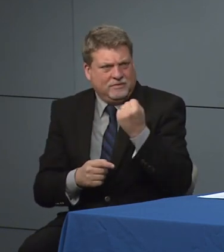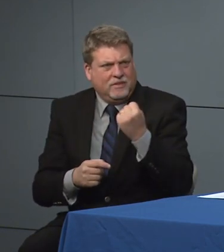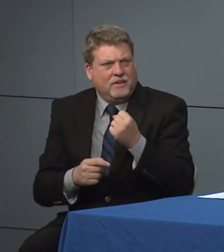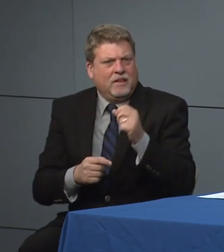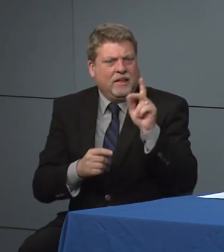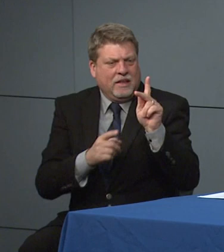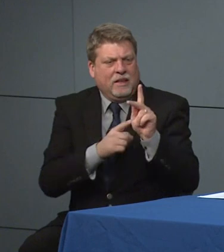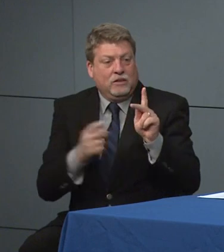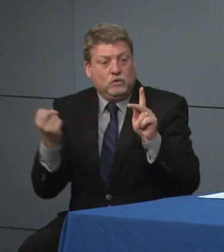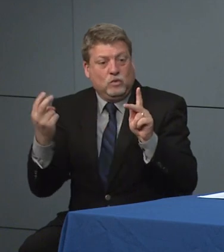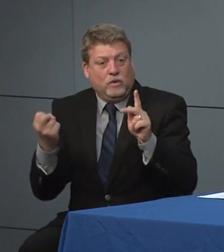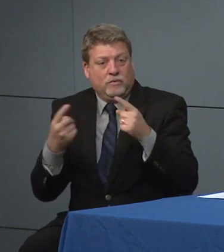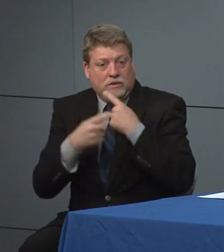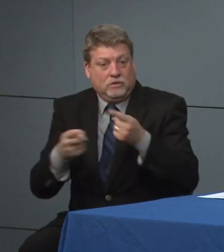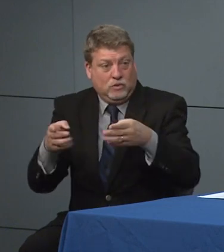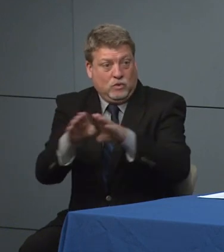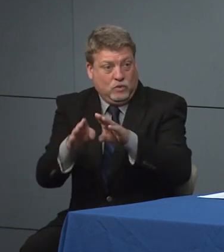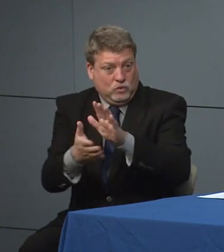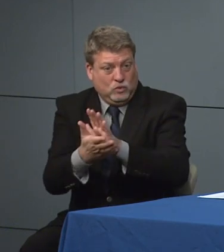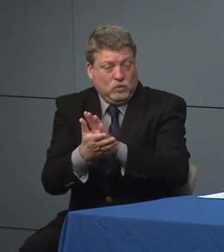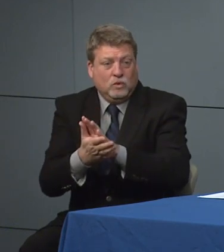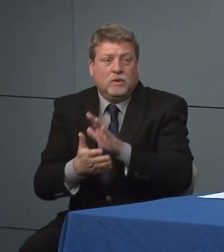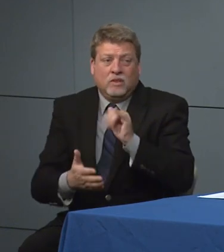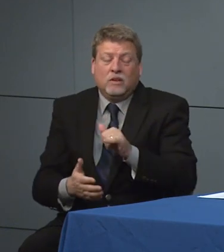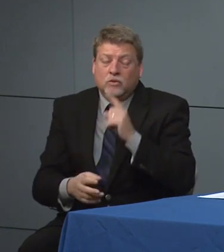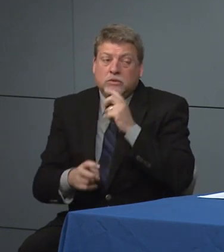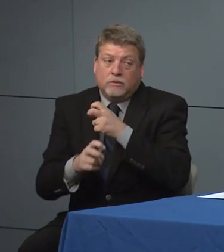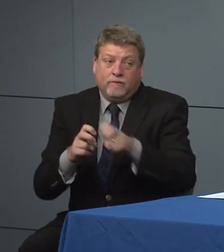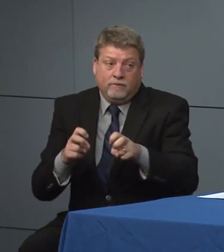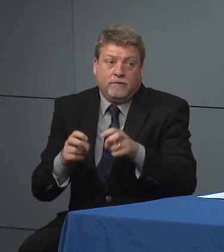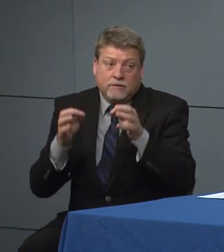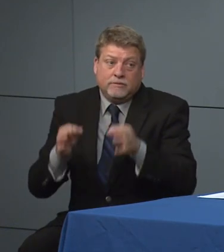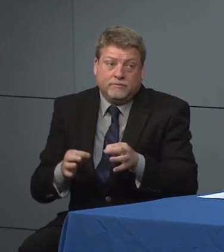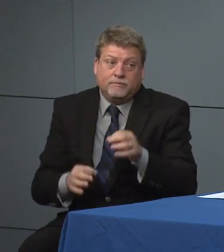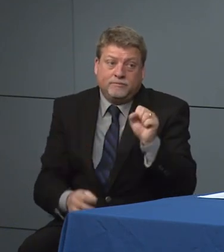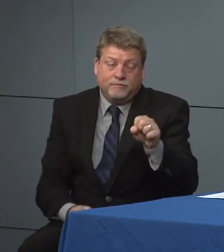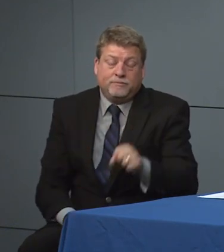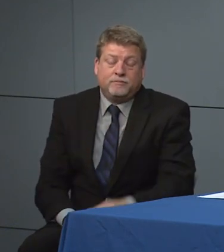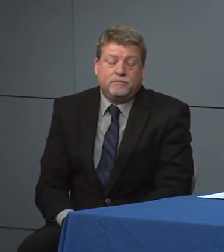acerca de censar las escuelas de kínder a doce Ab yo Savo